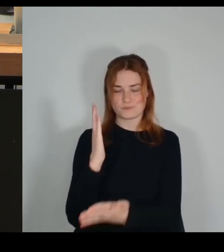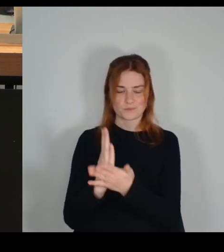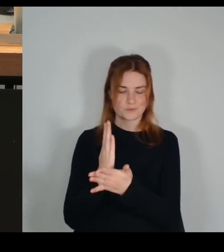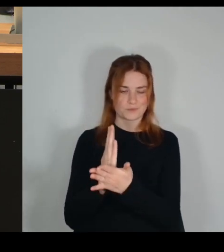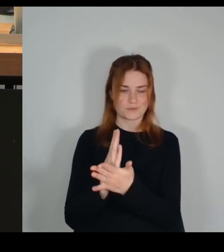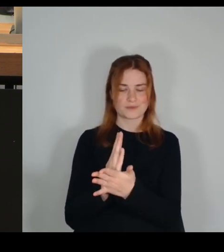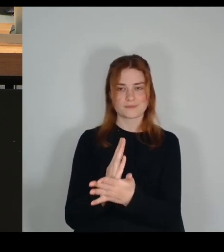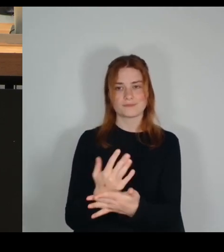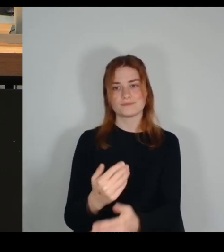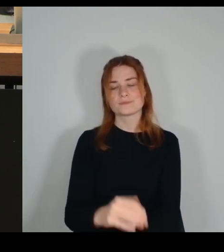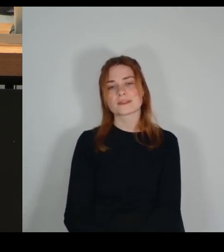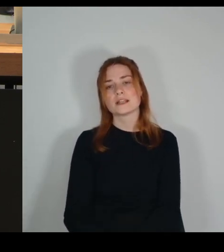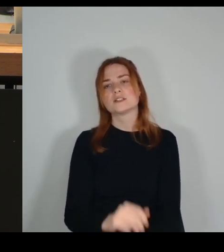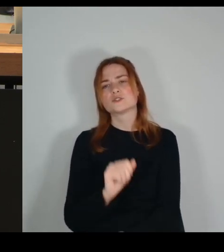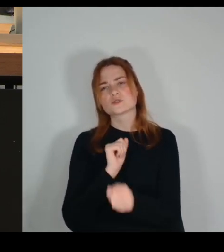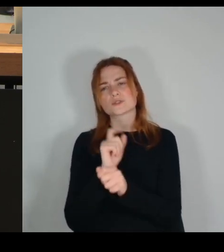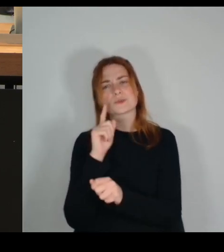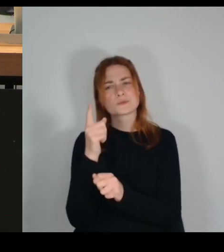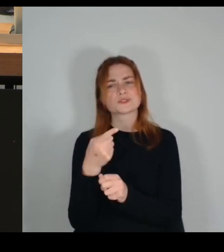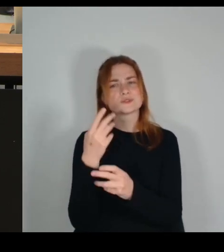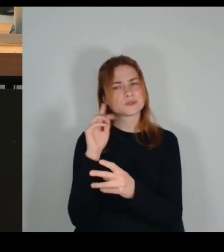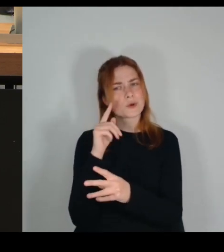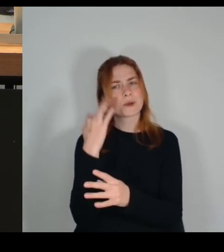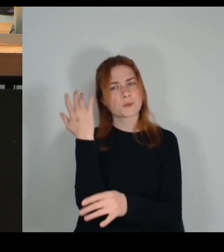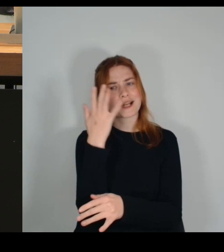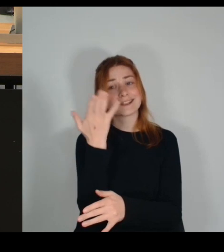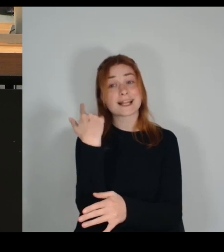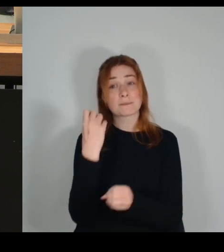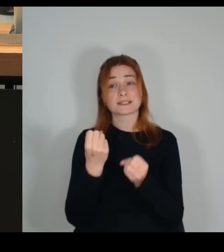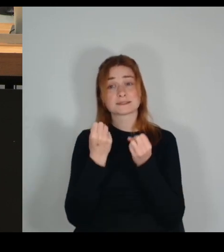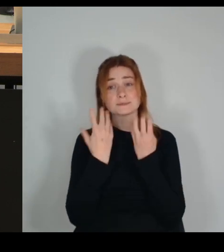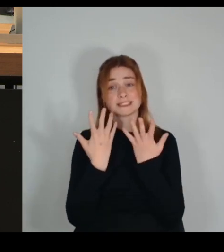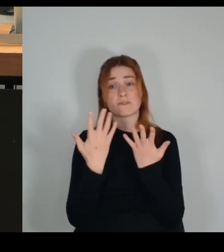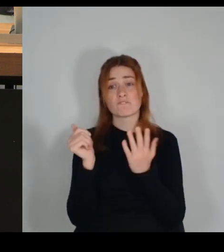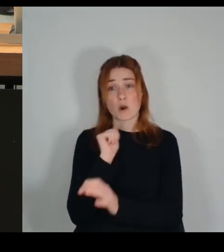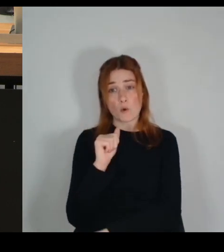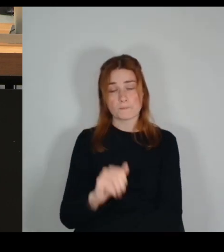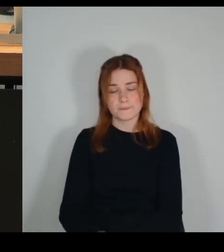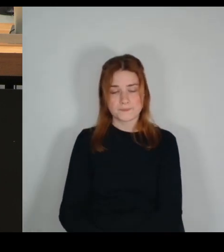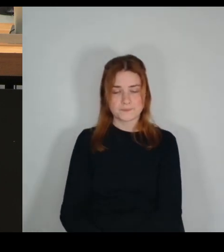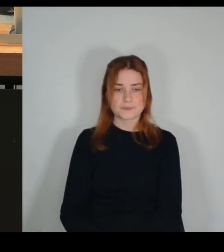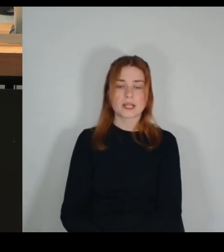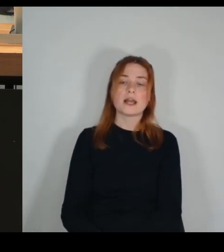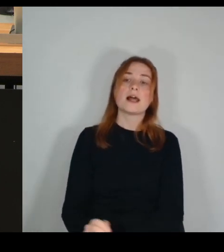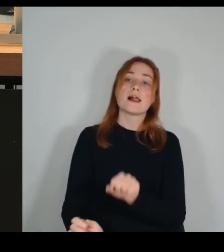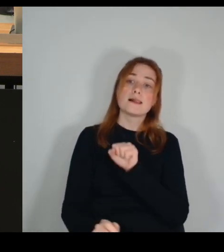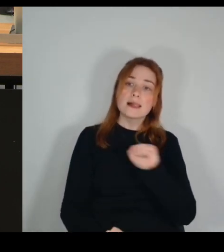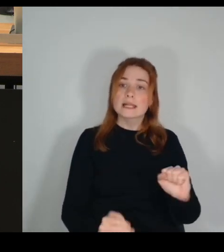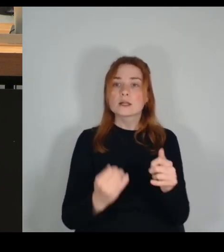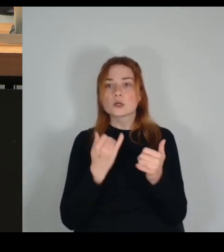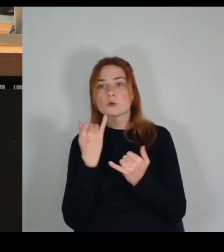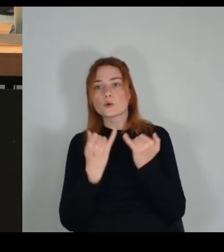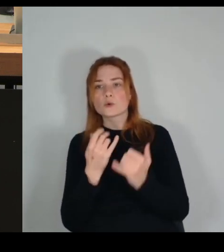Wir Linken haben gemeinsam mit den Grünen damals in den 1990 er Jahren auch gemeinsam mit